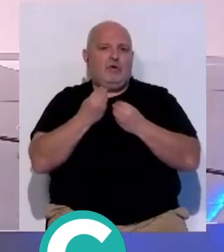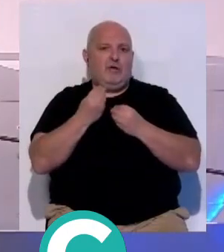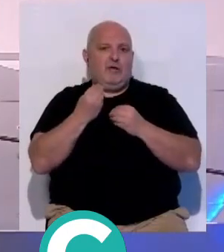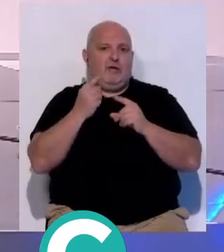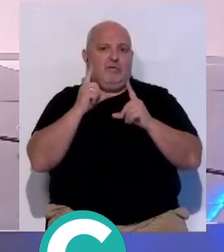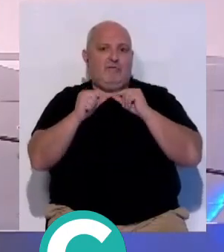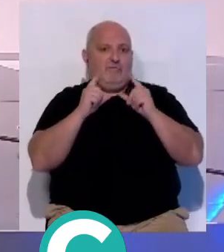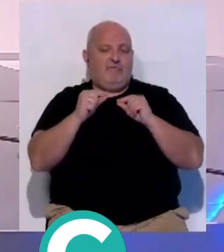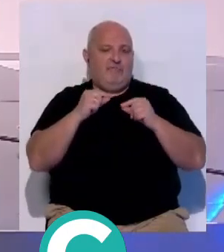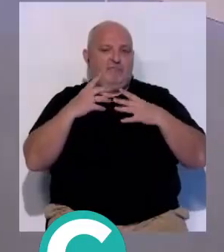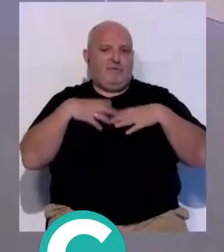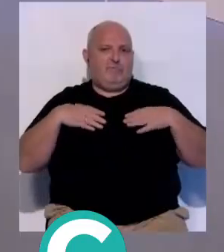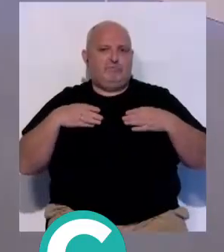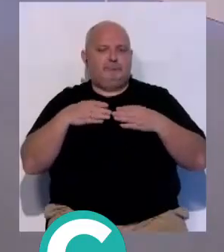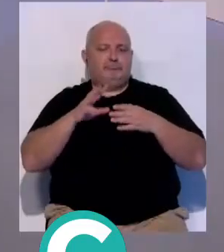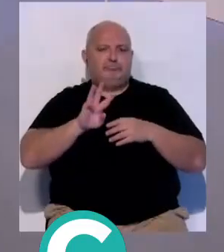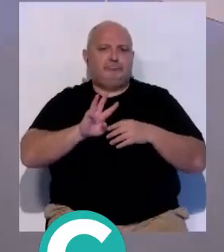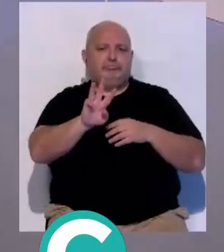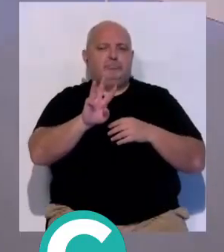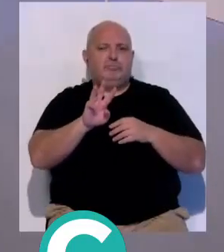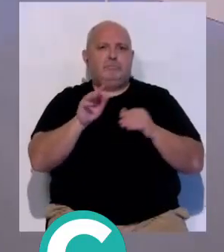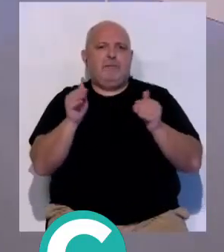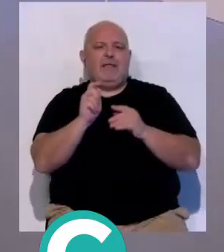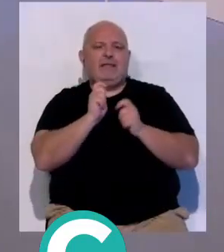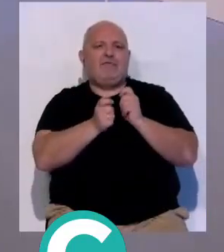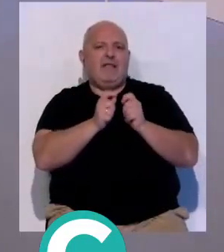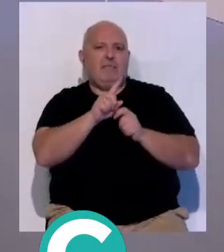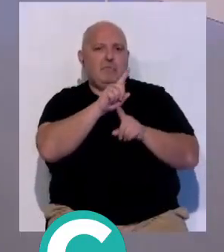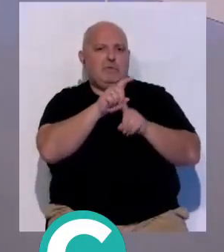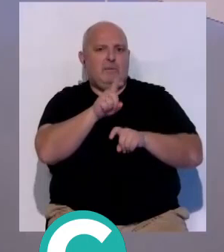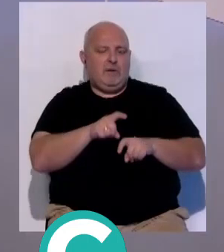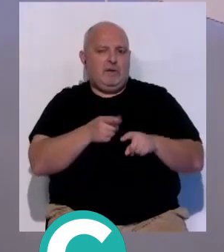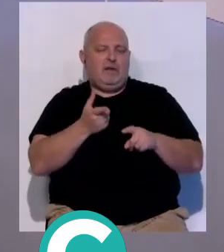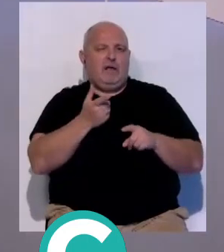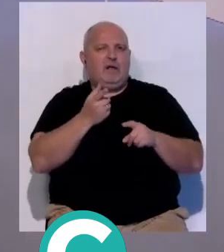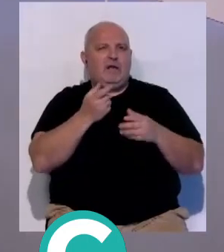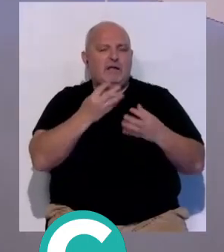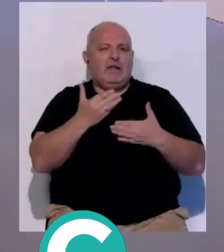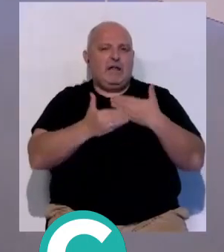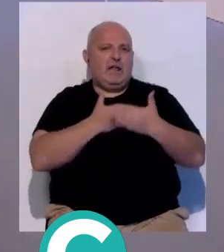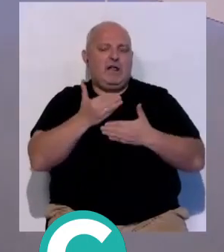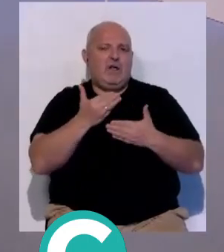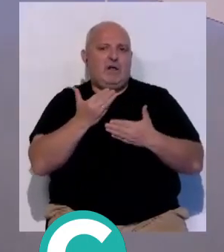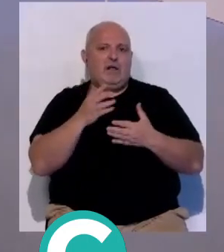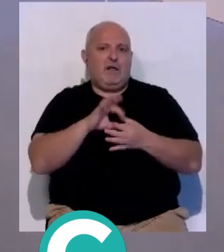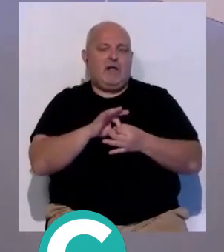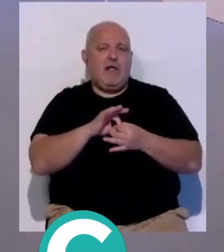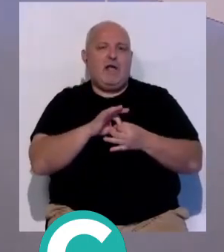vestuario ya vestido le hacían en una entrevista y le preguntaban Por tal o cual acción habían menos